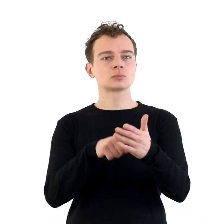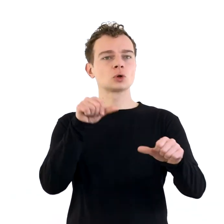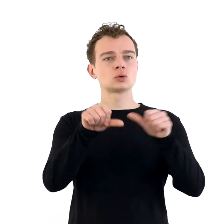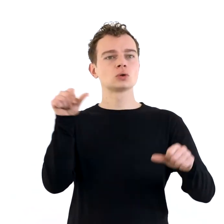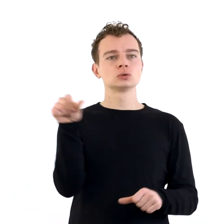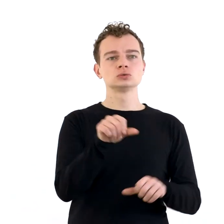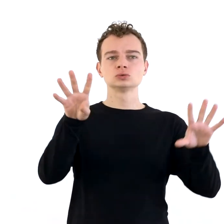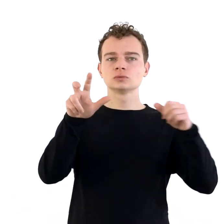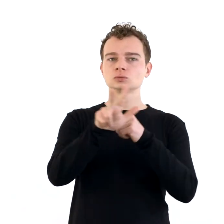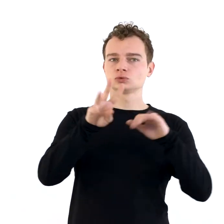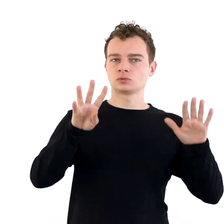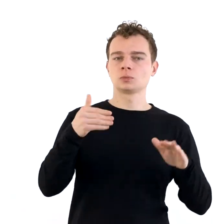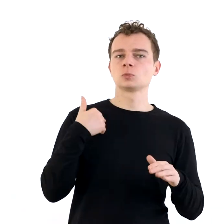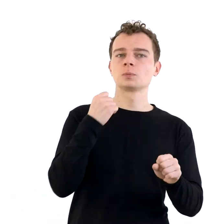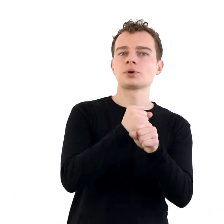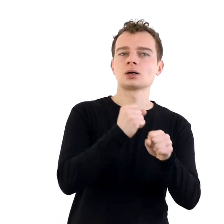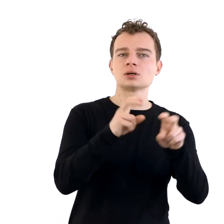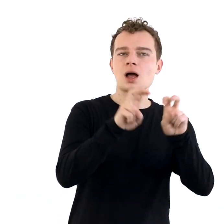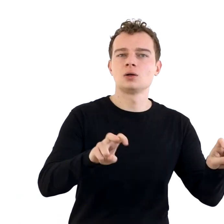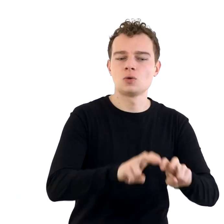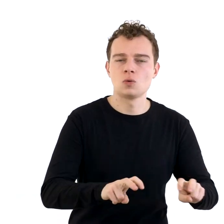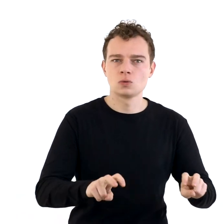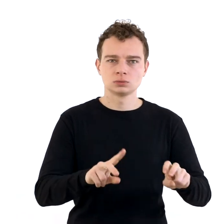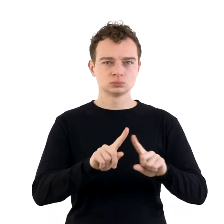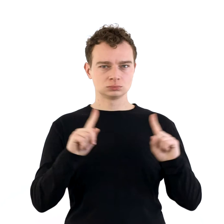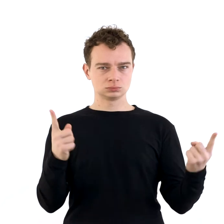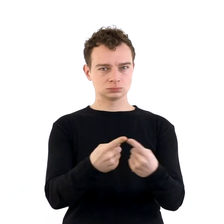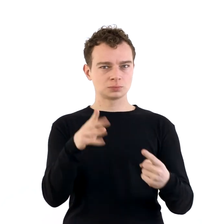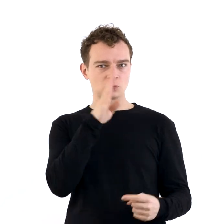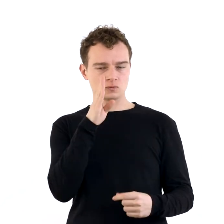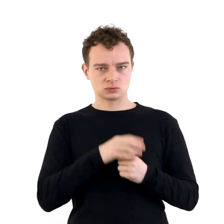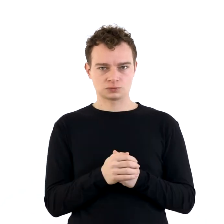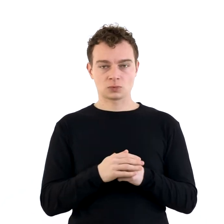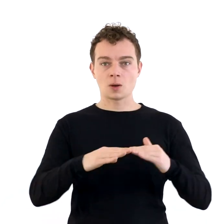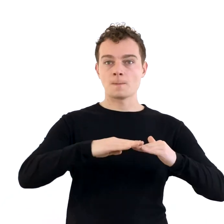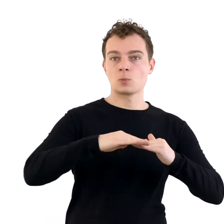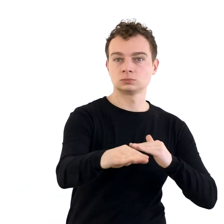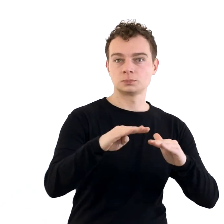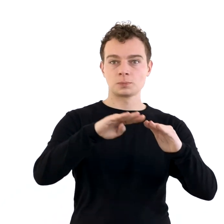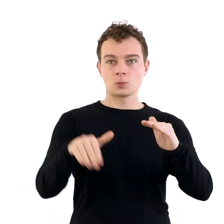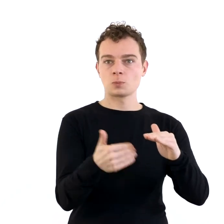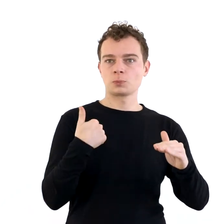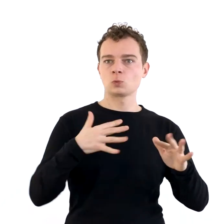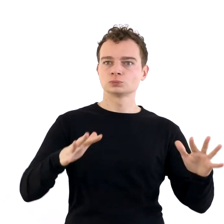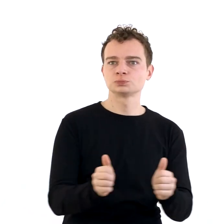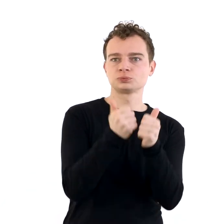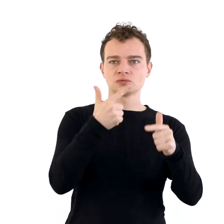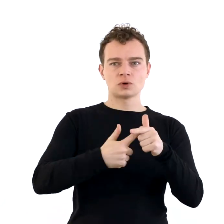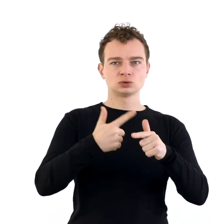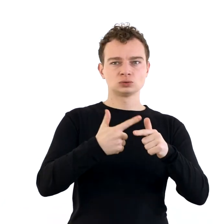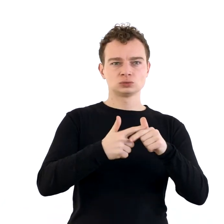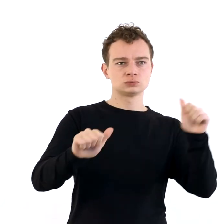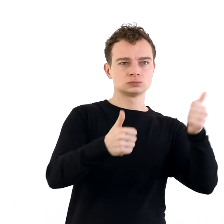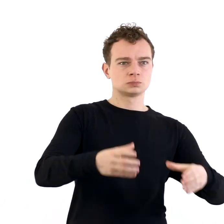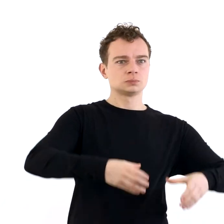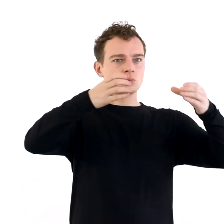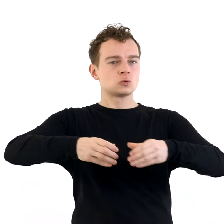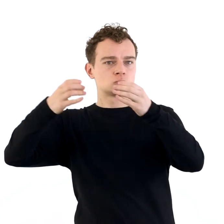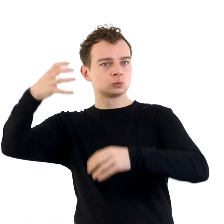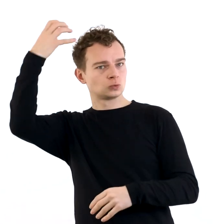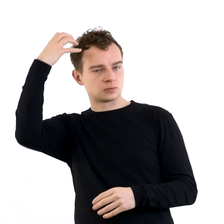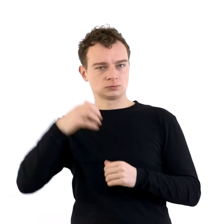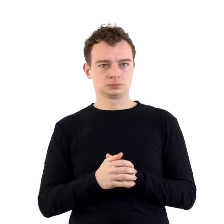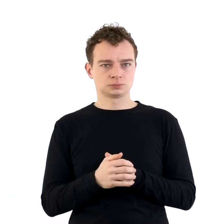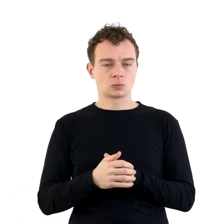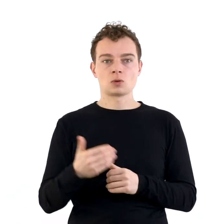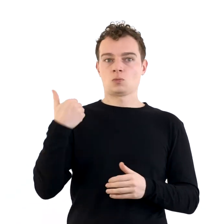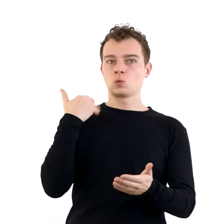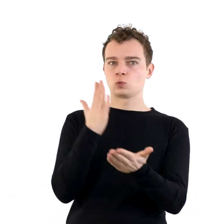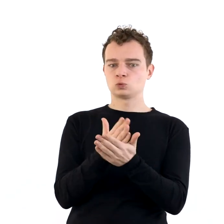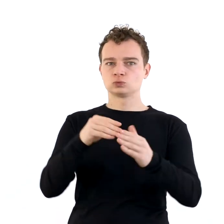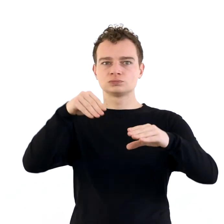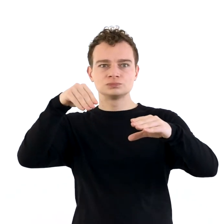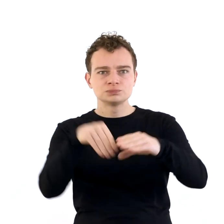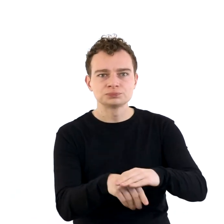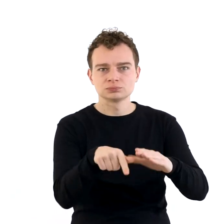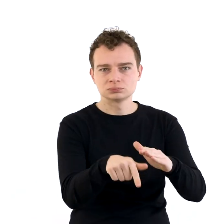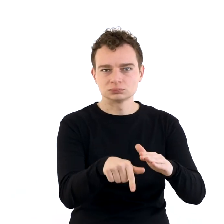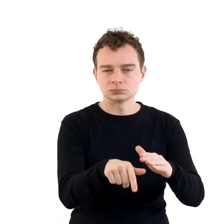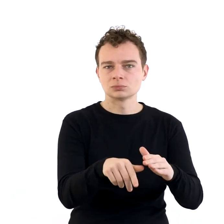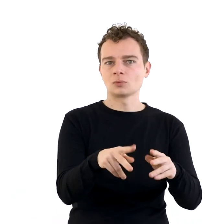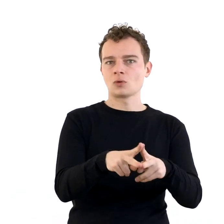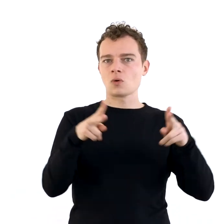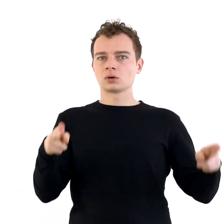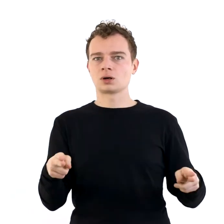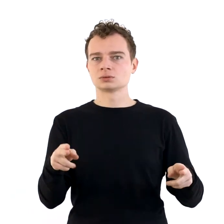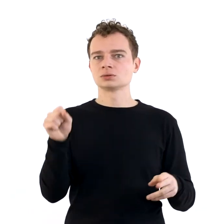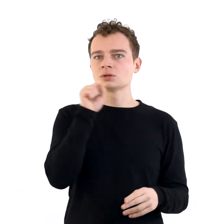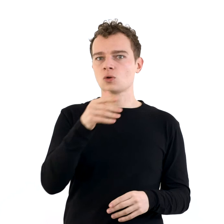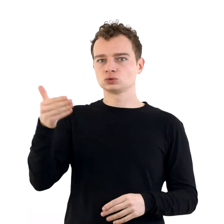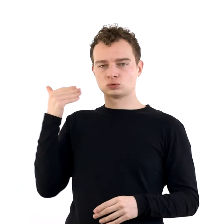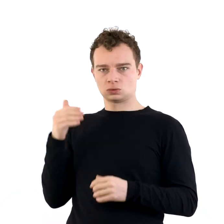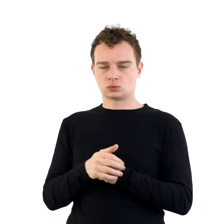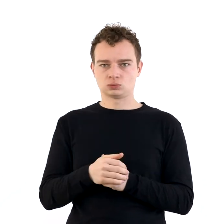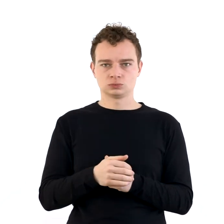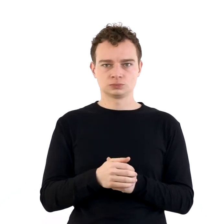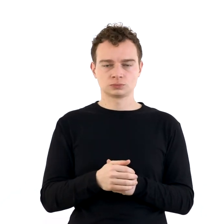Podczas prac wykopaliskowych prowadzonych w 1989 r., na dziedzińcu odnaleziono 20 posągów królewskich ukrytych pod posadzką jeszcze w starożytności.